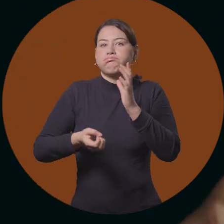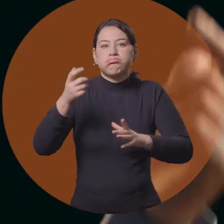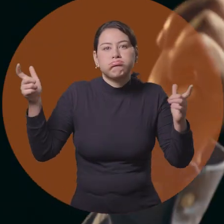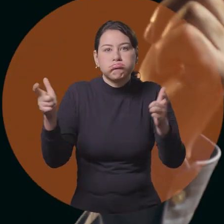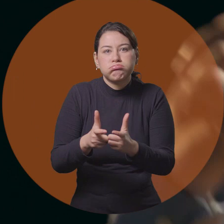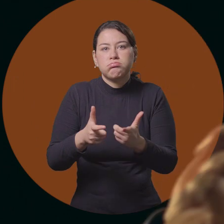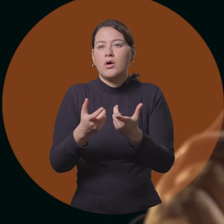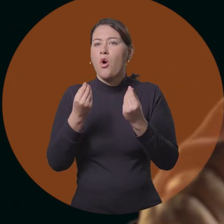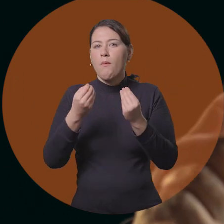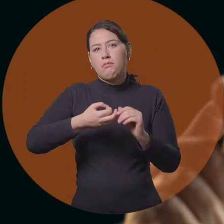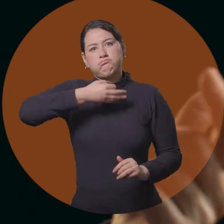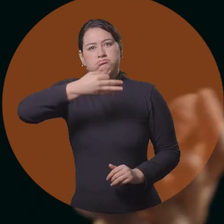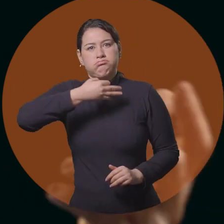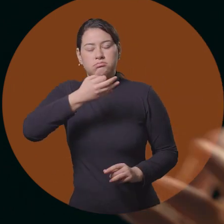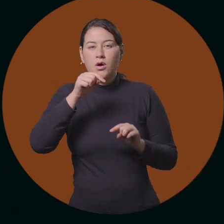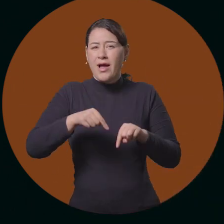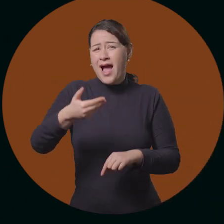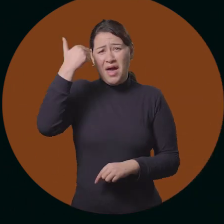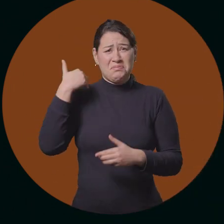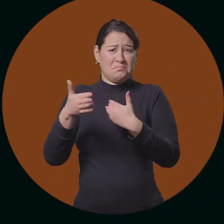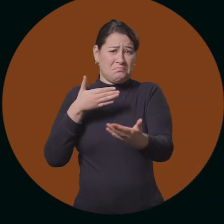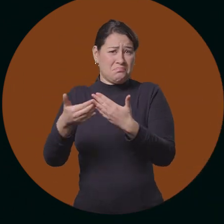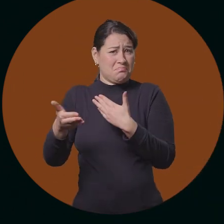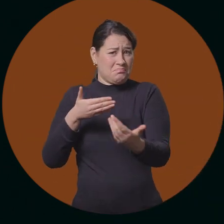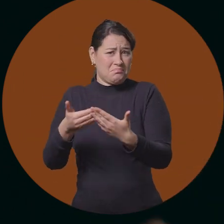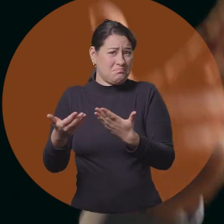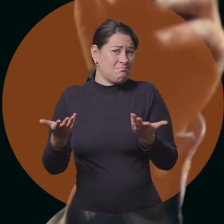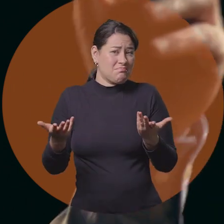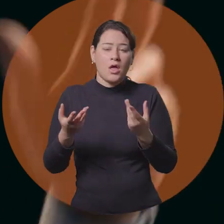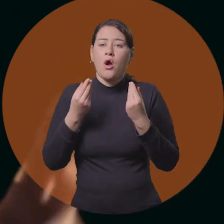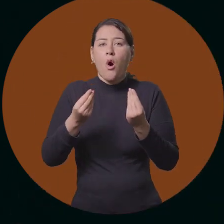cómo hacer presentaciones. Antes no era importante Cómo argumentar.